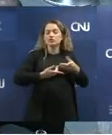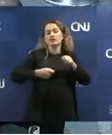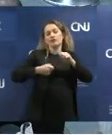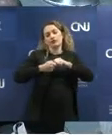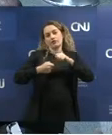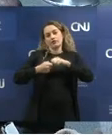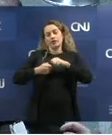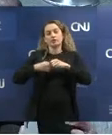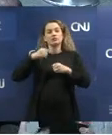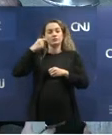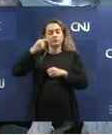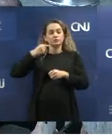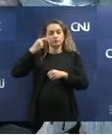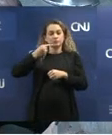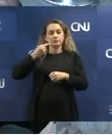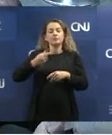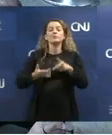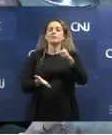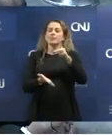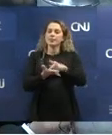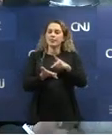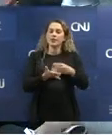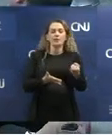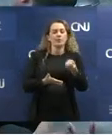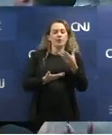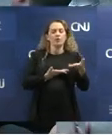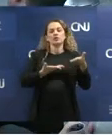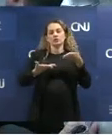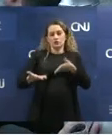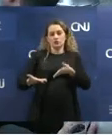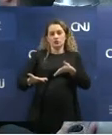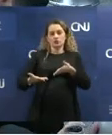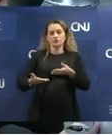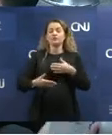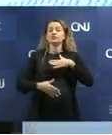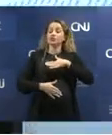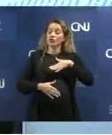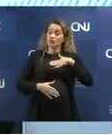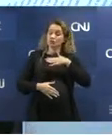Realmente brilhante na tribuna. Eu gostaria de começar com um esclarecimento